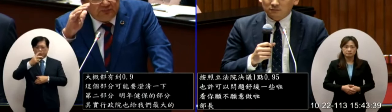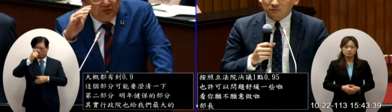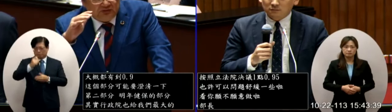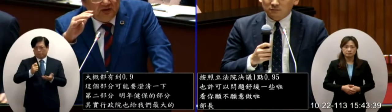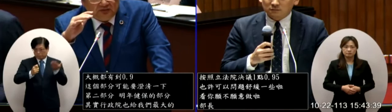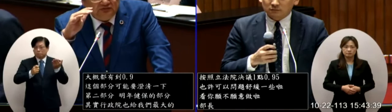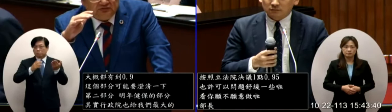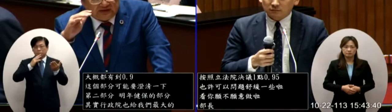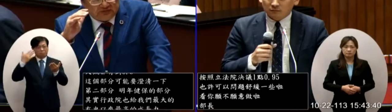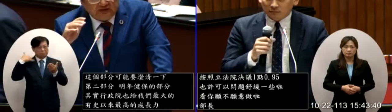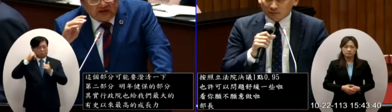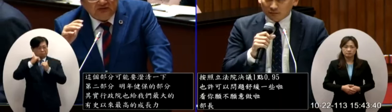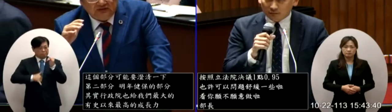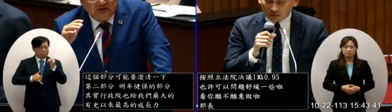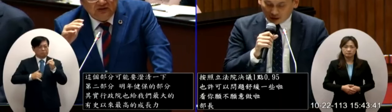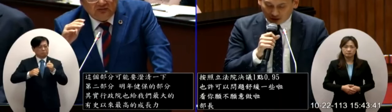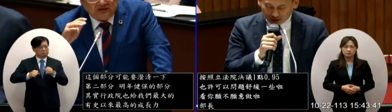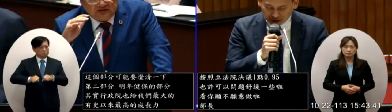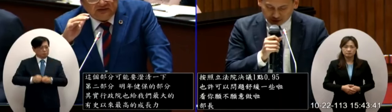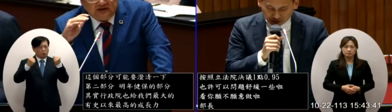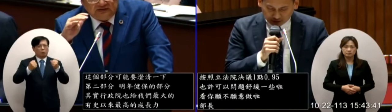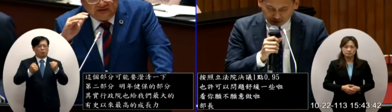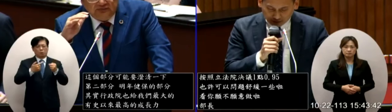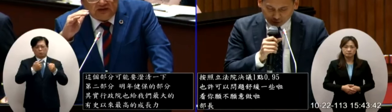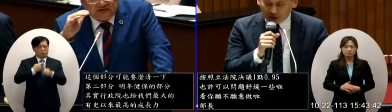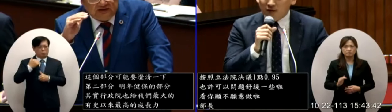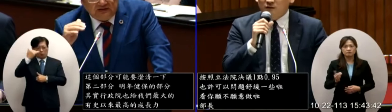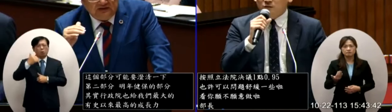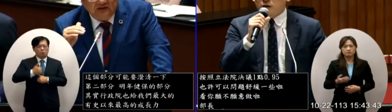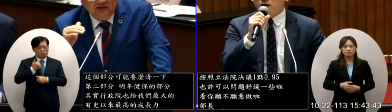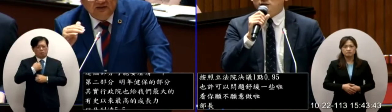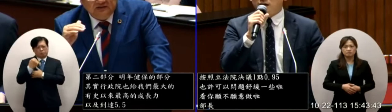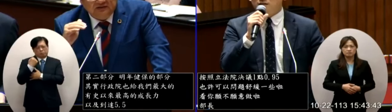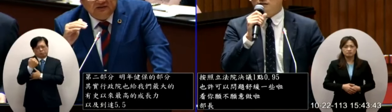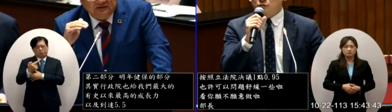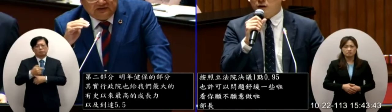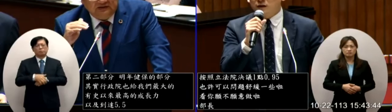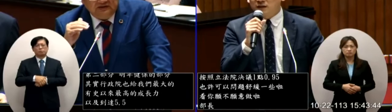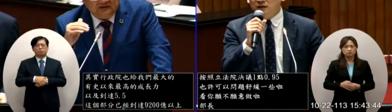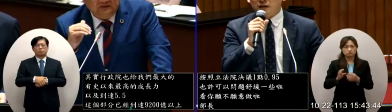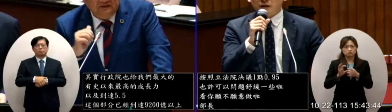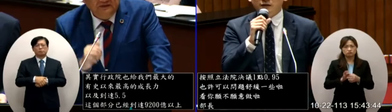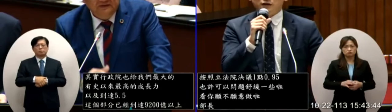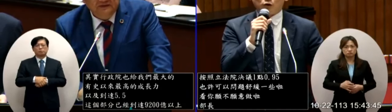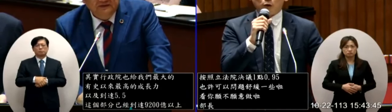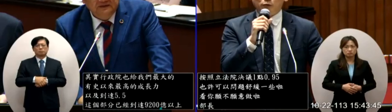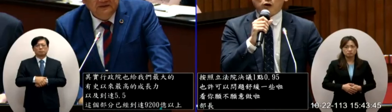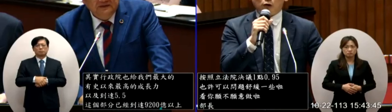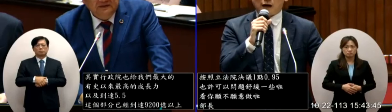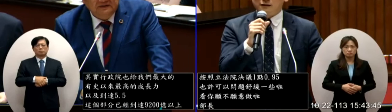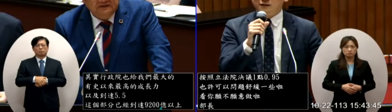這是破有史以來最高的 已經非常盡力 所以可見一點0.9元都不夠